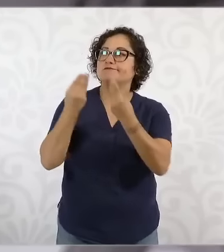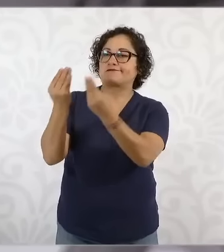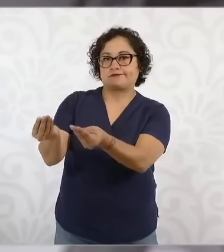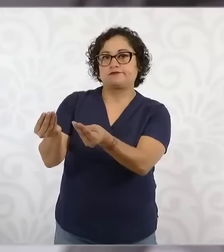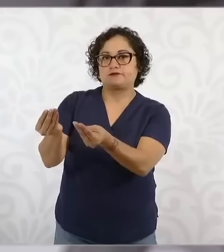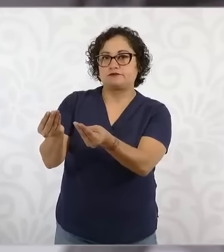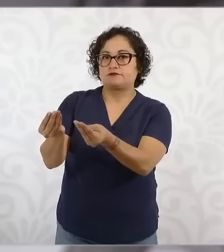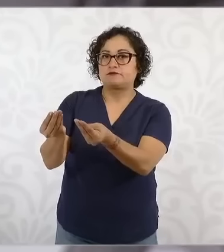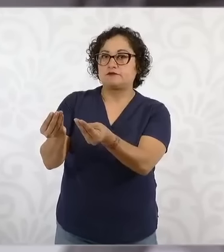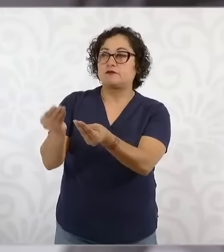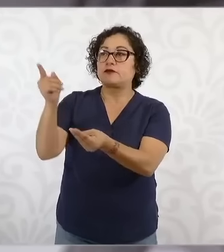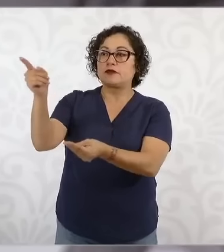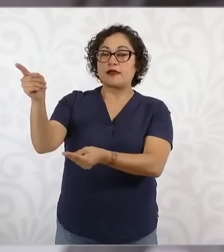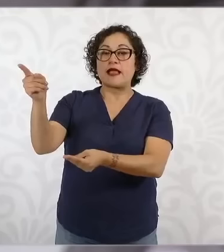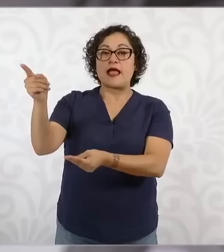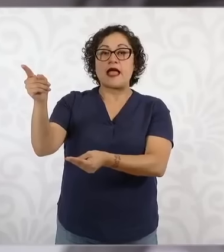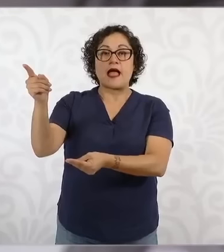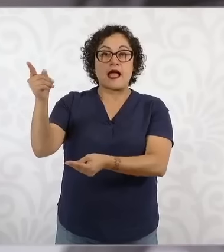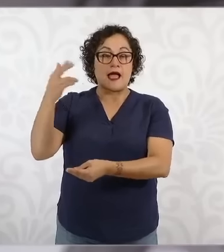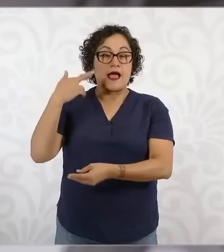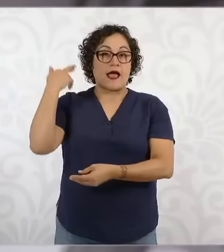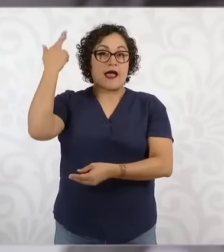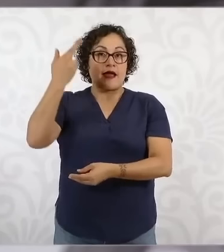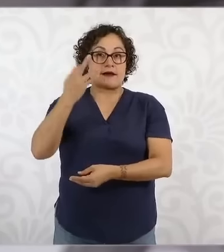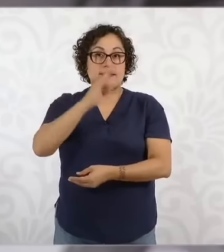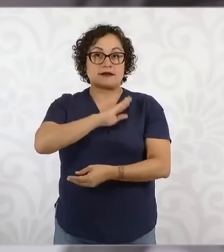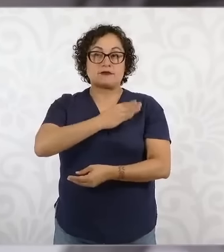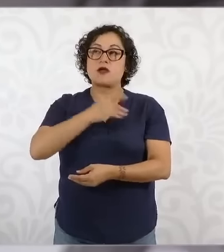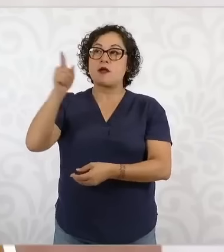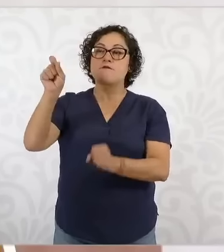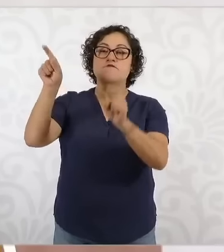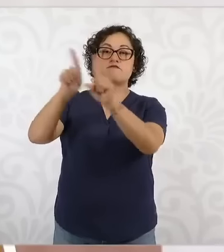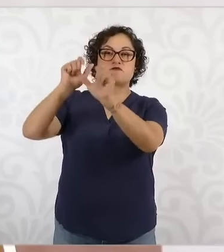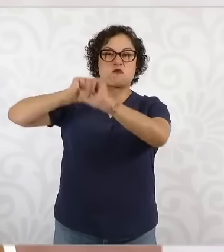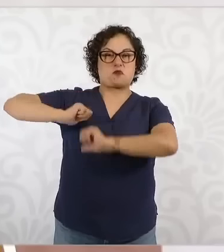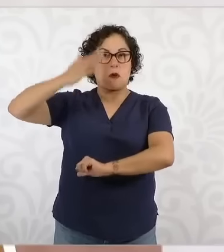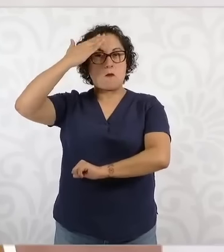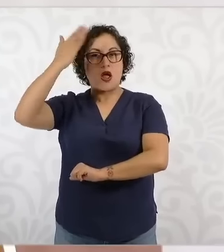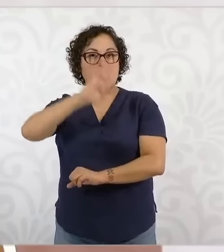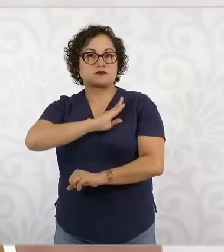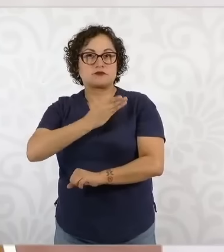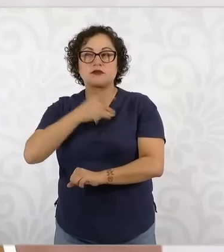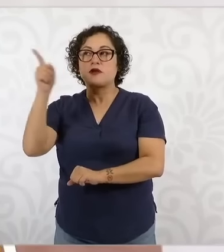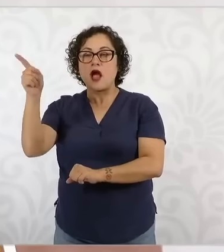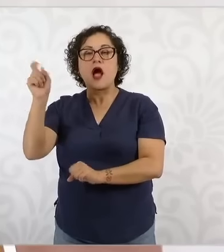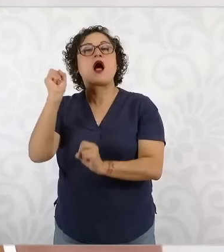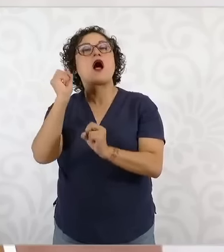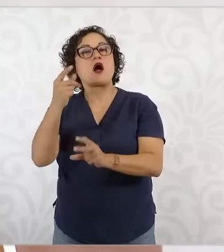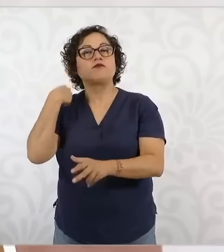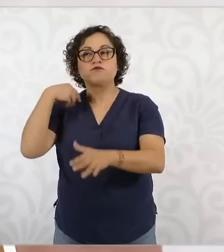jefe del Estado español de ir a ver una de las exposiciones. Ahí mismo hace una declaración,